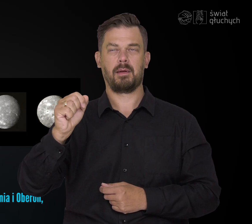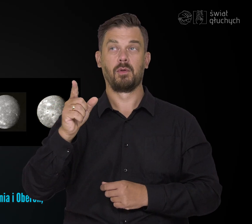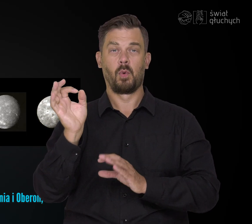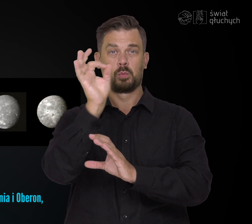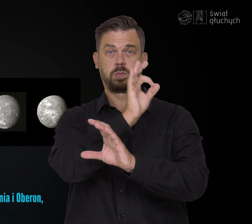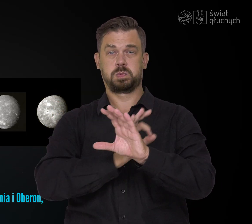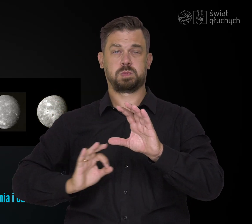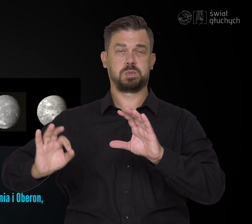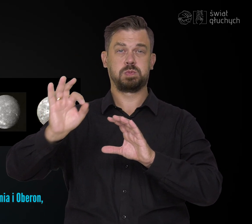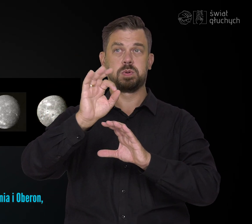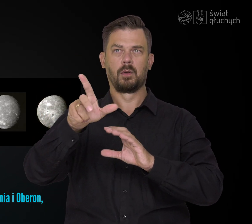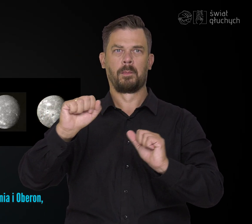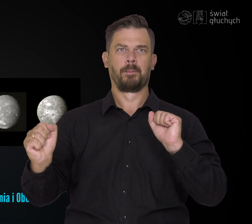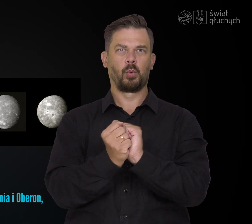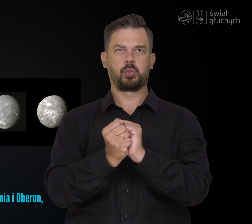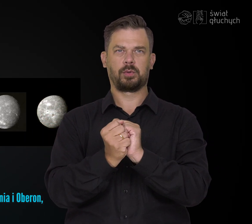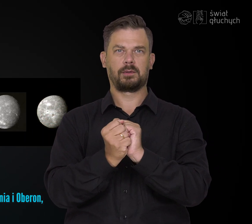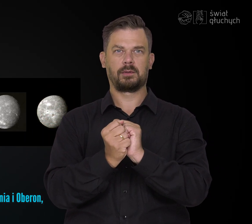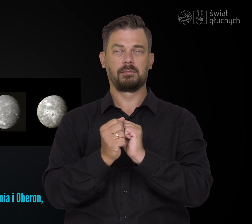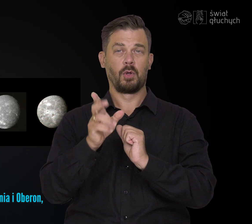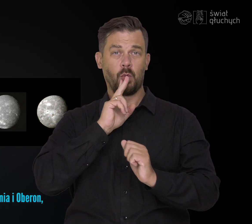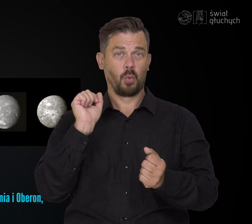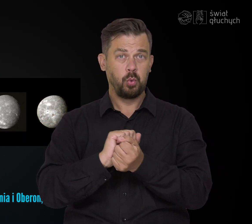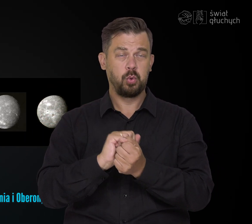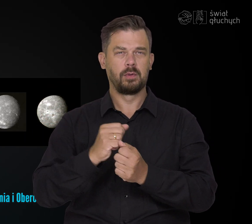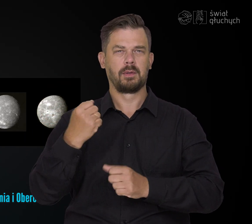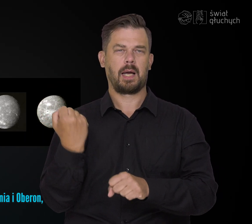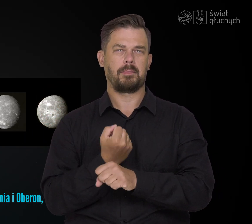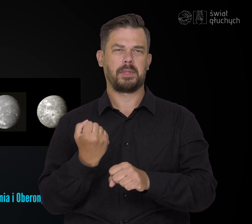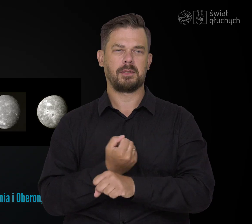Wszystkie te obiekty to na wpół zamrożone kule, pełne lodu i twardych skał.